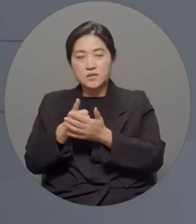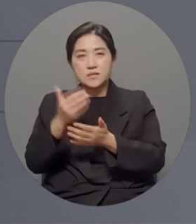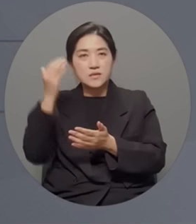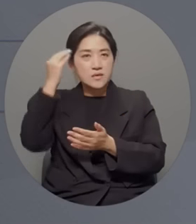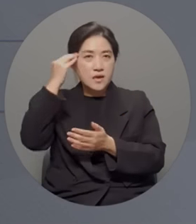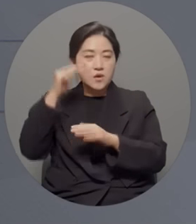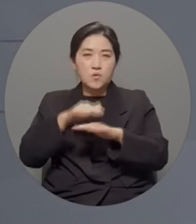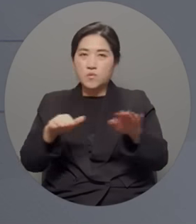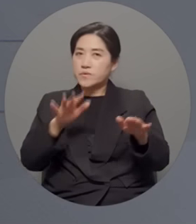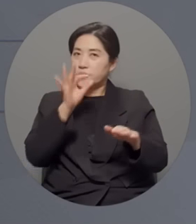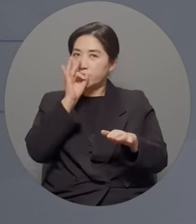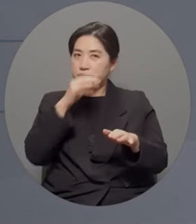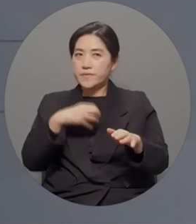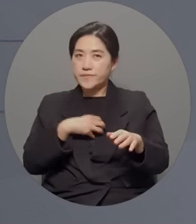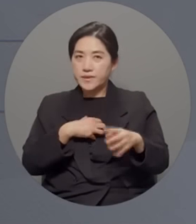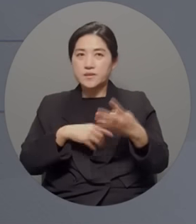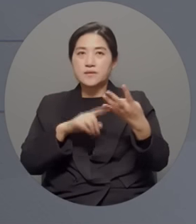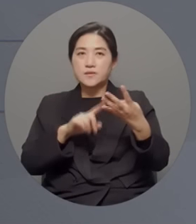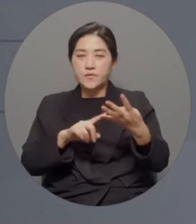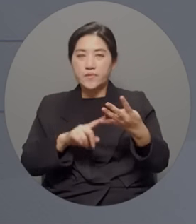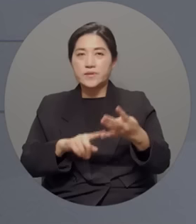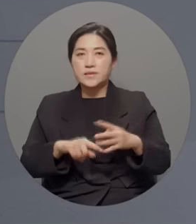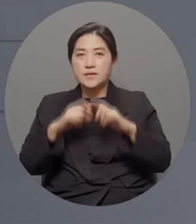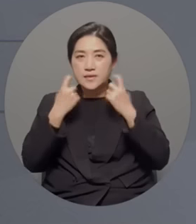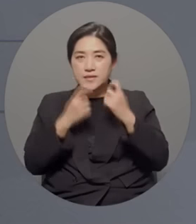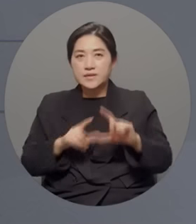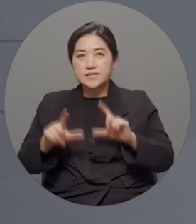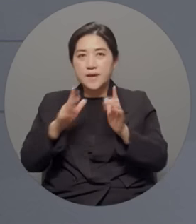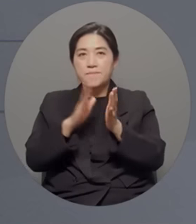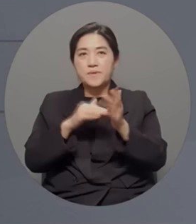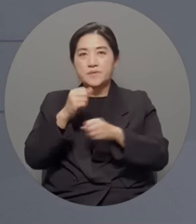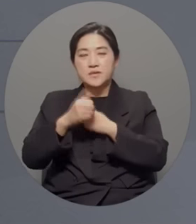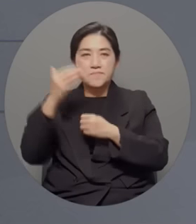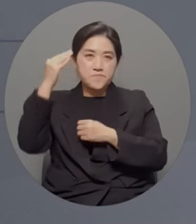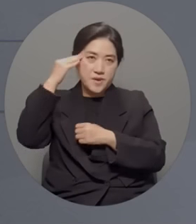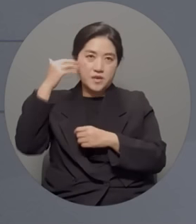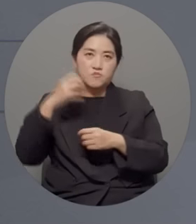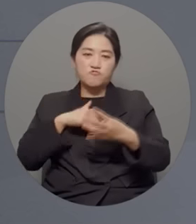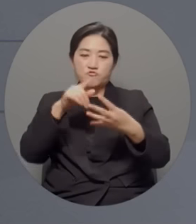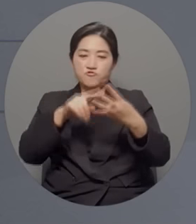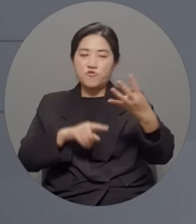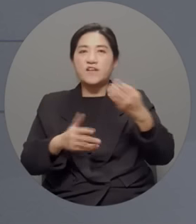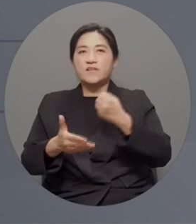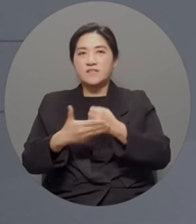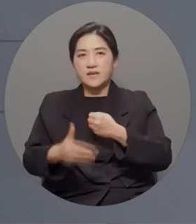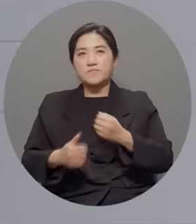등의 공정한 수행에 지장을 줄 수 있다는 점, 사생활 비밀이나 자유를 침해할 우려가